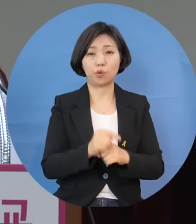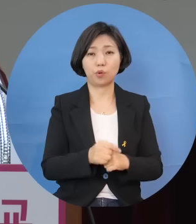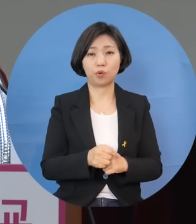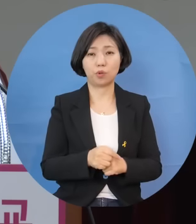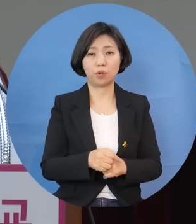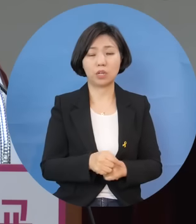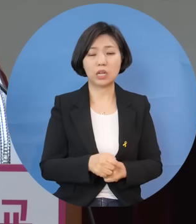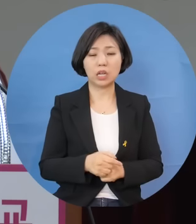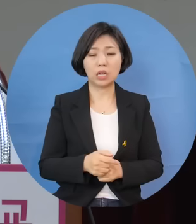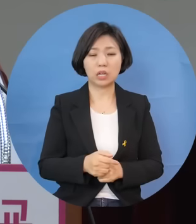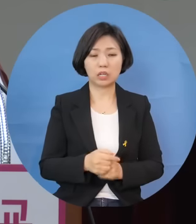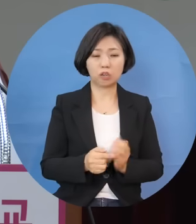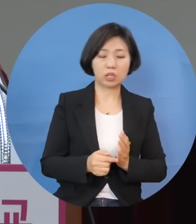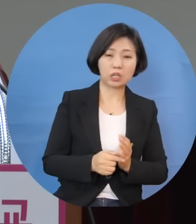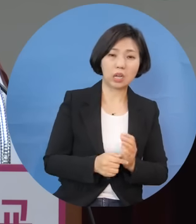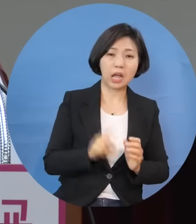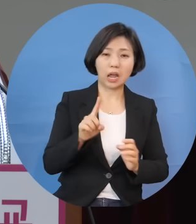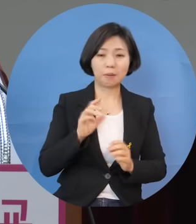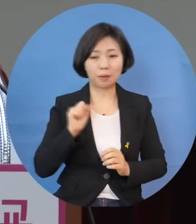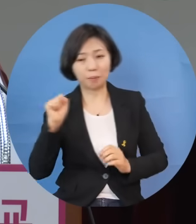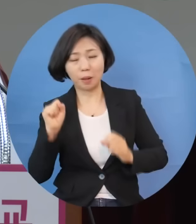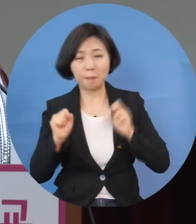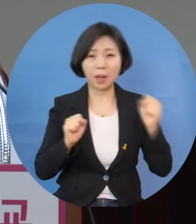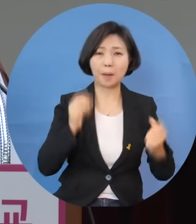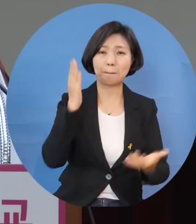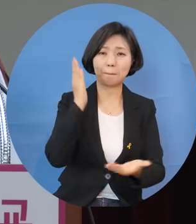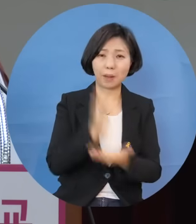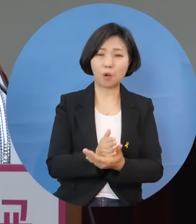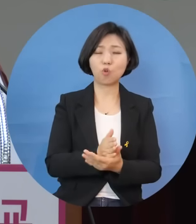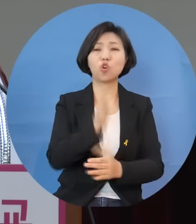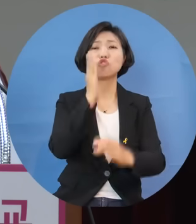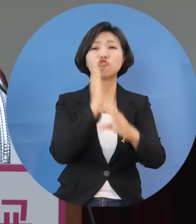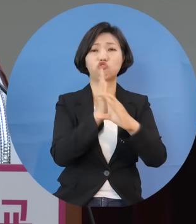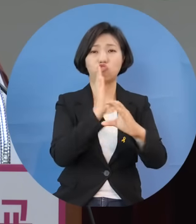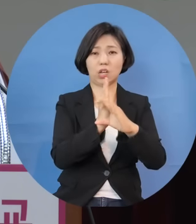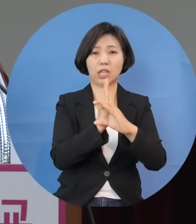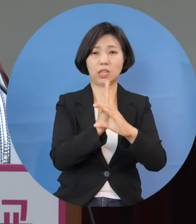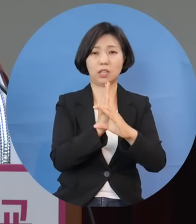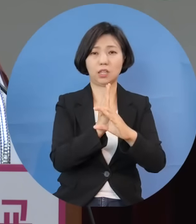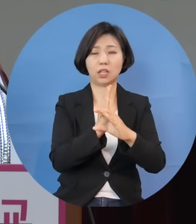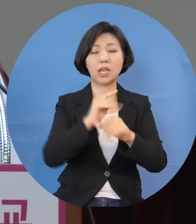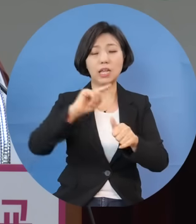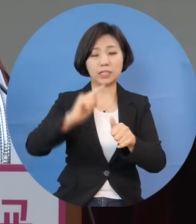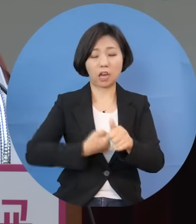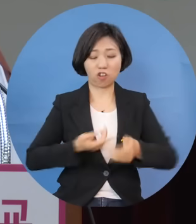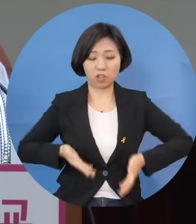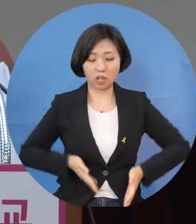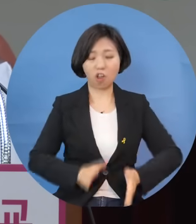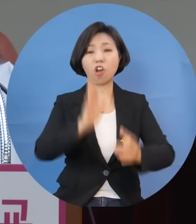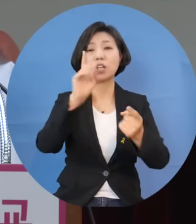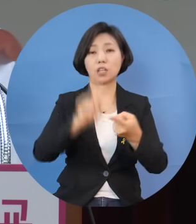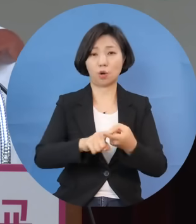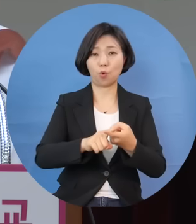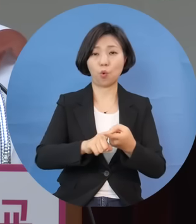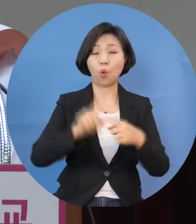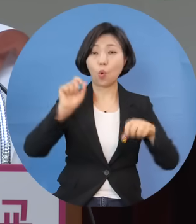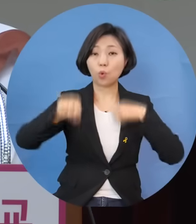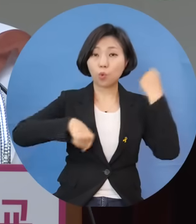어느 한 쪽으로 치우치지 않는 것. 그래서 자연에서 태어난 대로.. 동물들 생각하면 돼요.